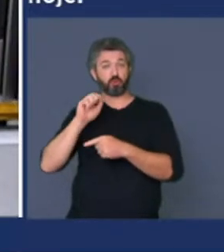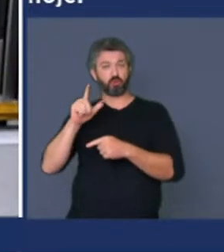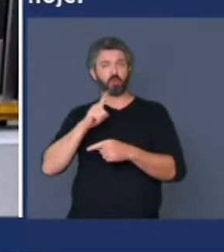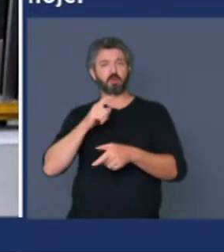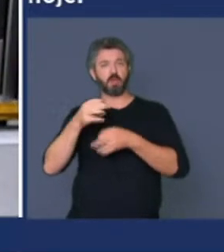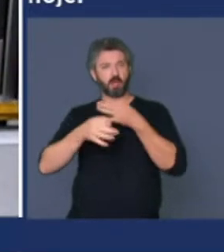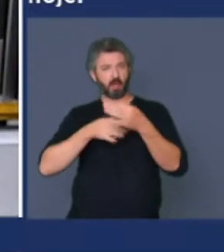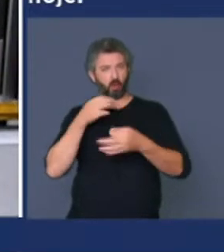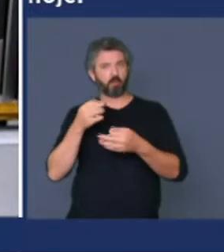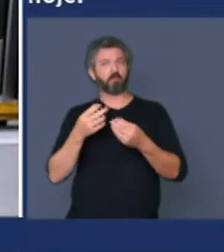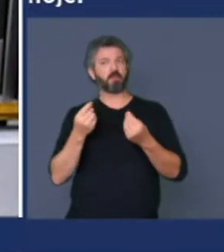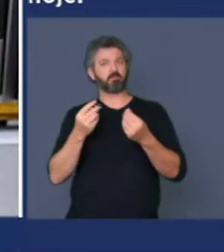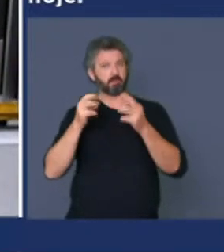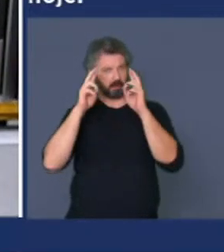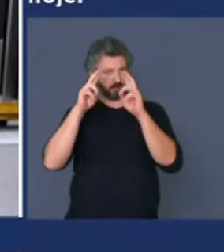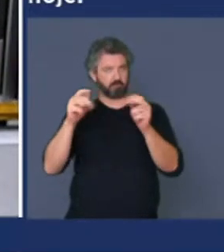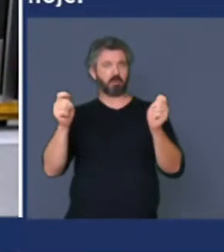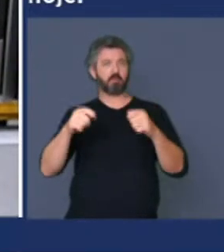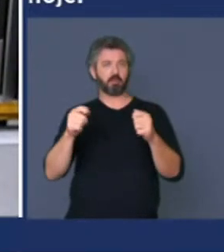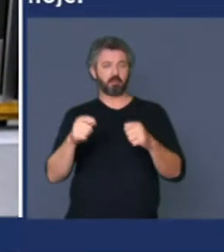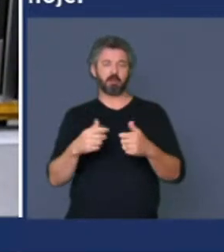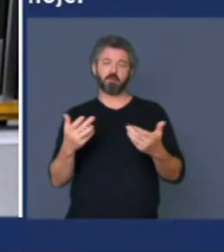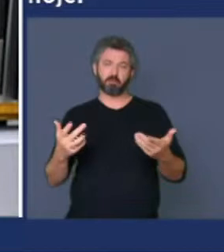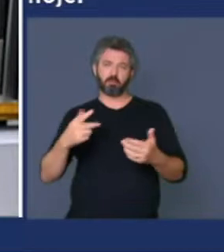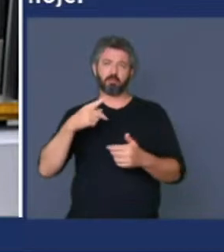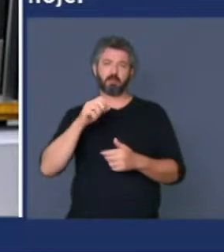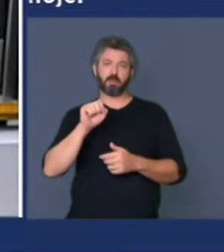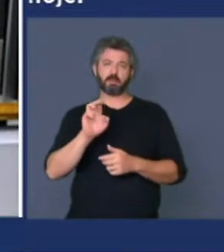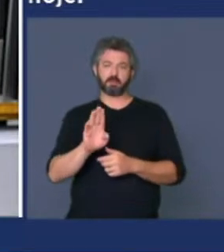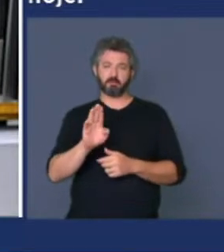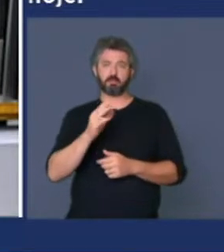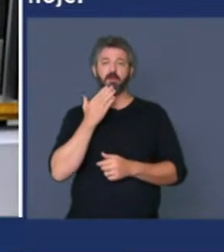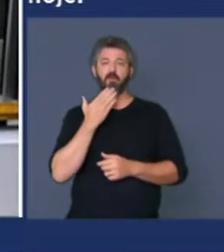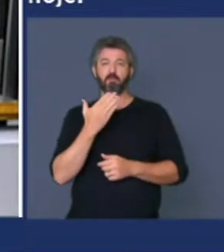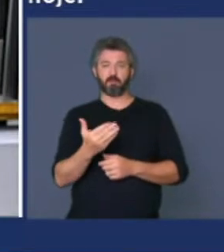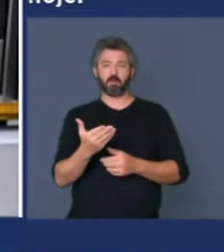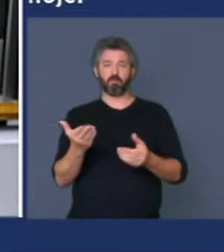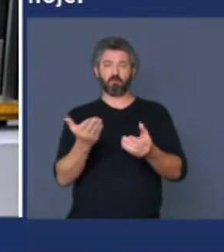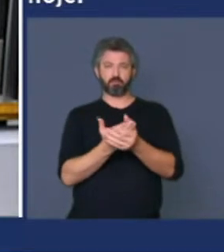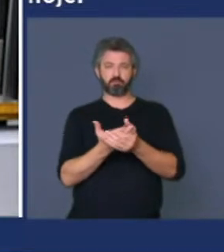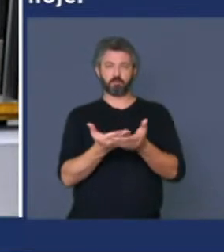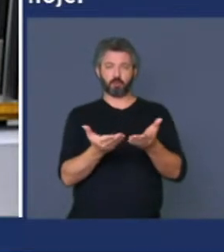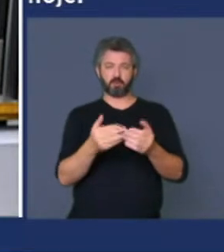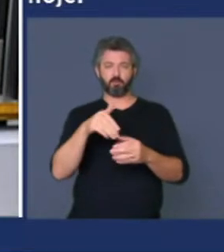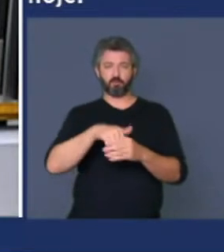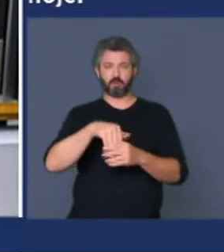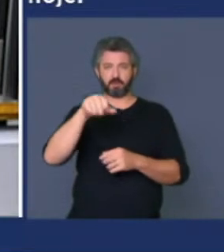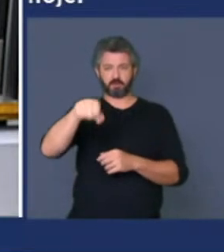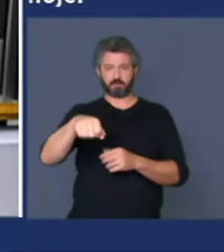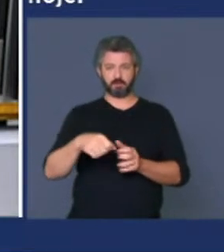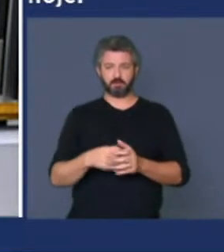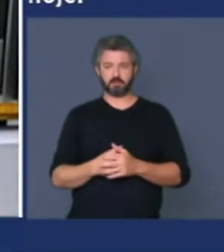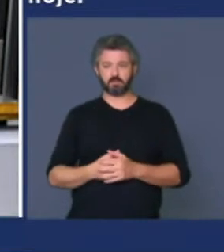QUE TRAZ UMA SÉRIE DE ARGUMENTOS QUE SÃO RESPEITÁVEIS. O PSB É FAVORÁVEL É RETIRADA DE PAUTA. -- [PRESIDENTE]: OK, O